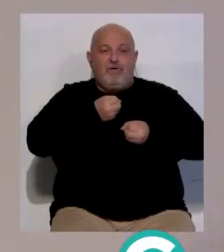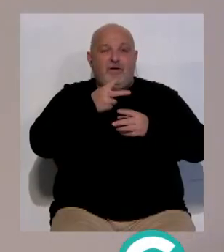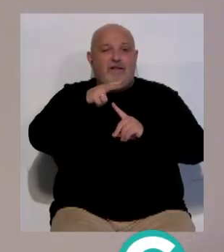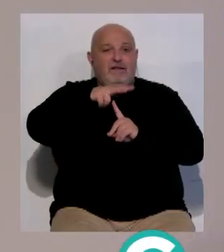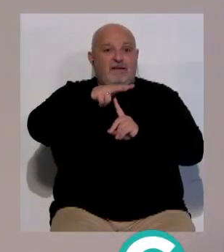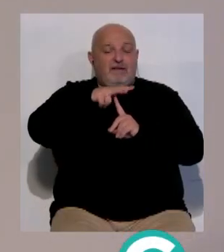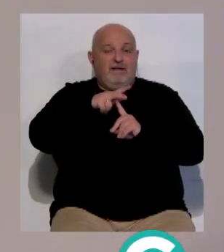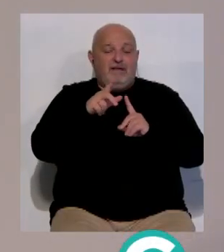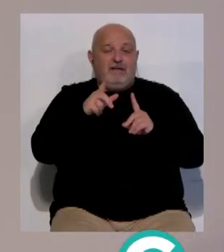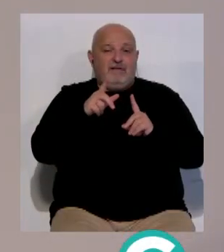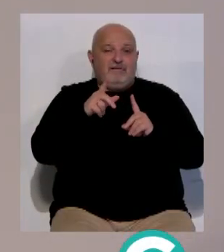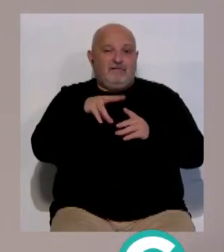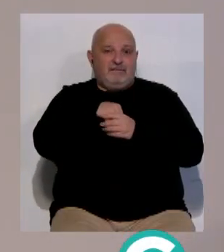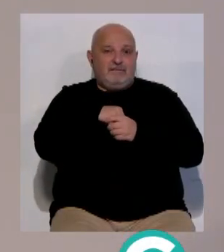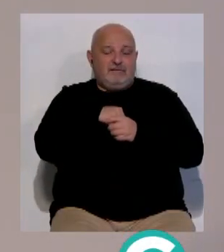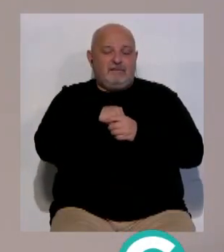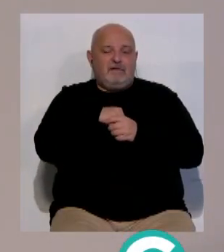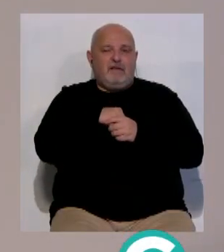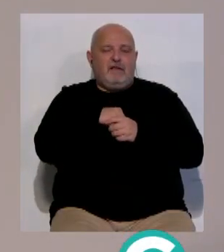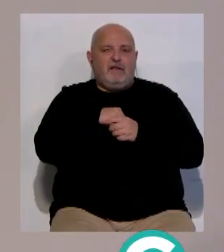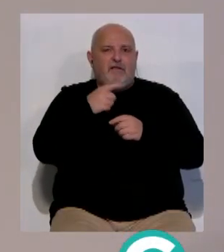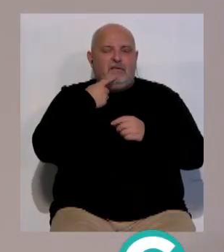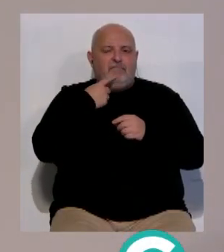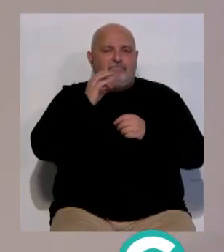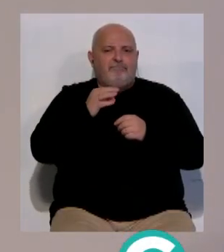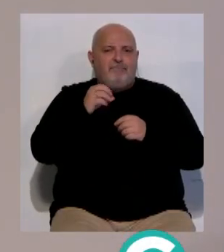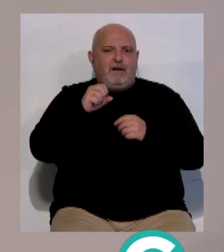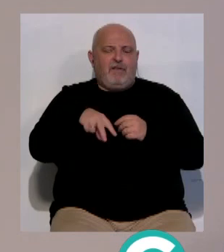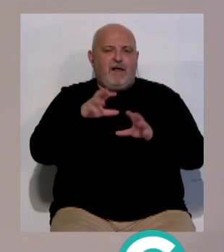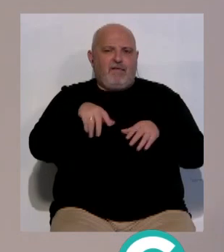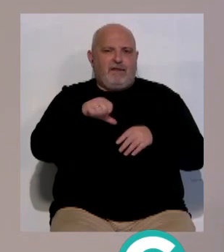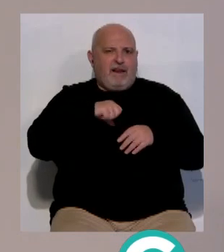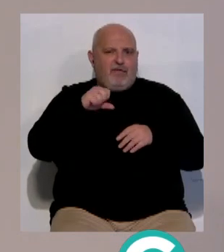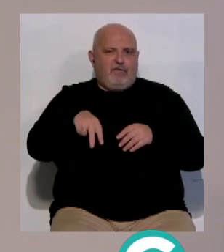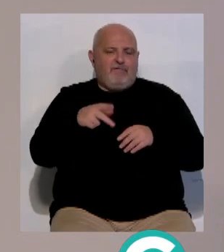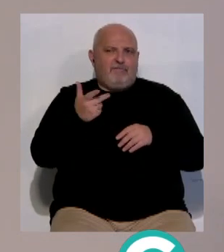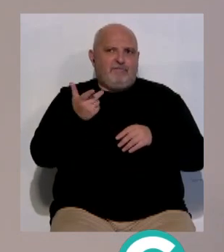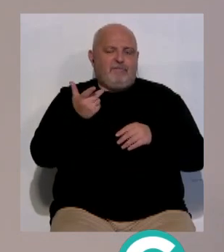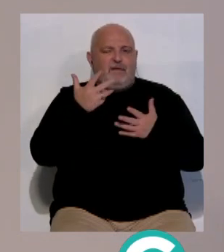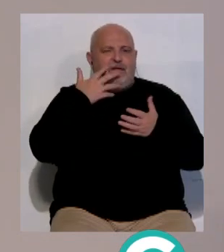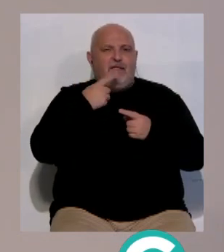que están en la picota le dieron le daban la razón al cad no al c estaban diciendo que la